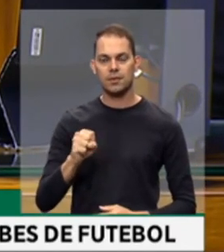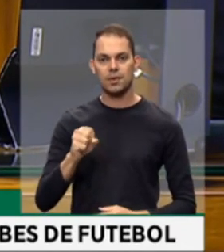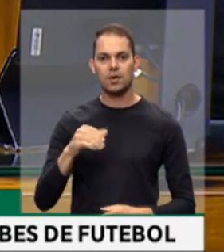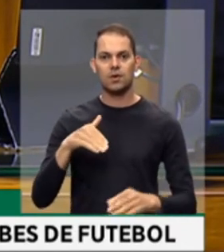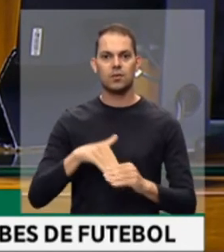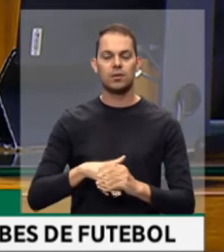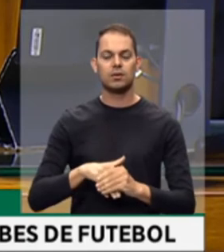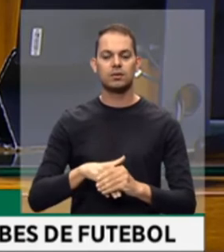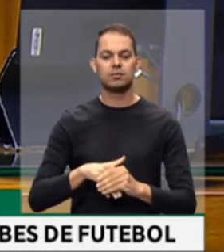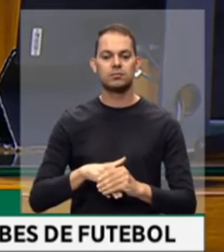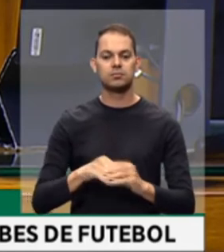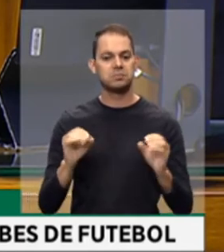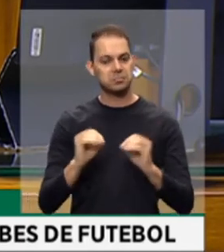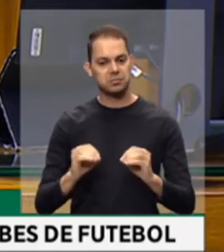ORIENTA NÃO. -- [PRESIDENTE]: